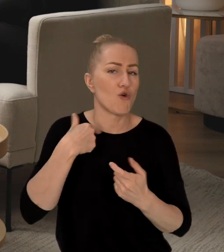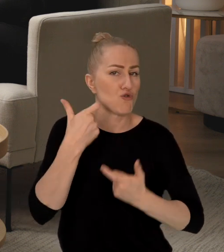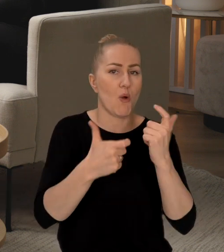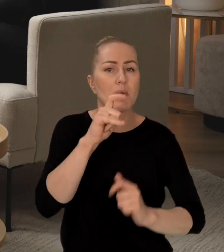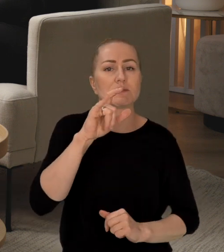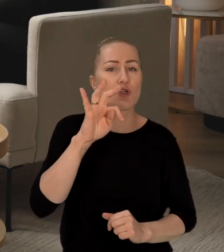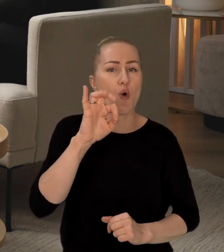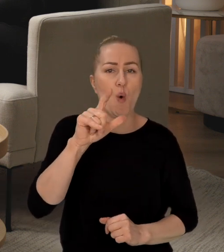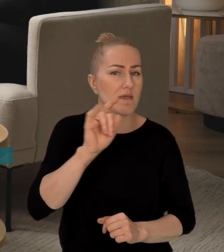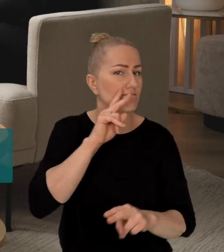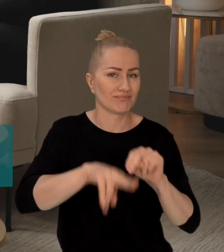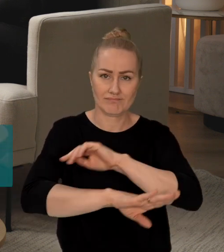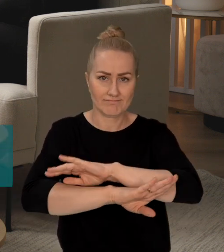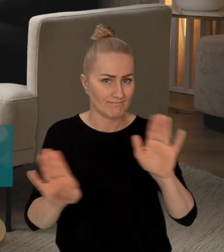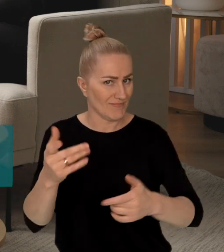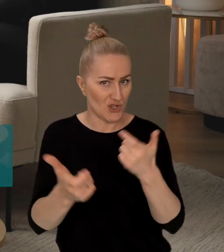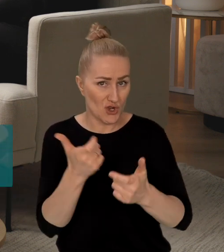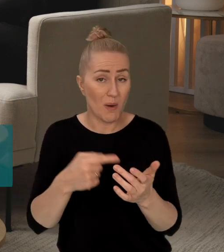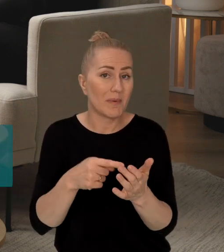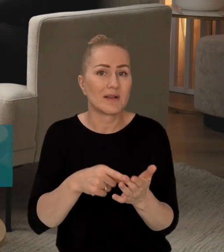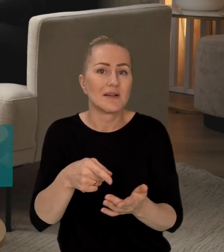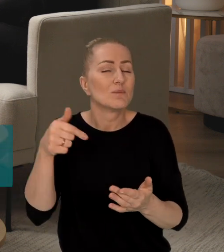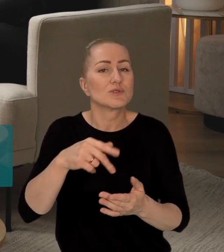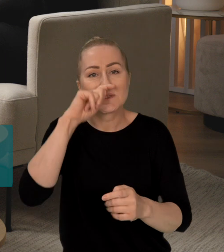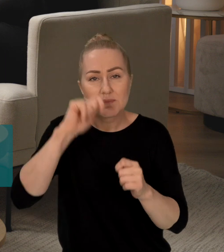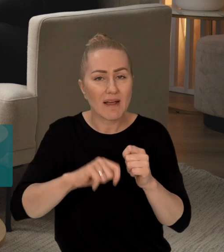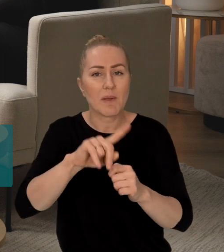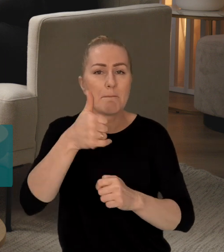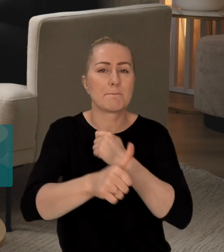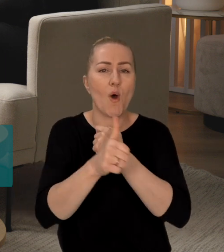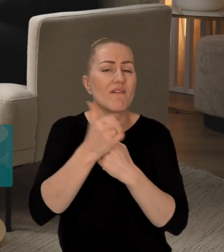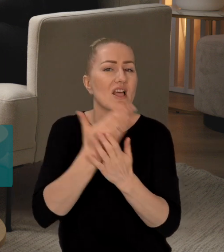Warto wówczas znaleźć przyczynę tego krwawienia, leczyć pacjentkę i dopiero